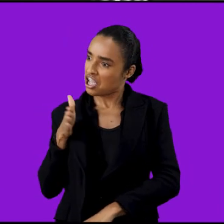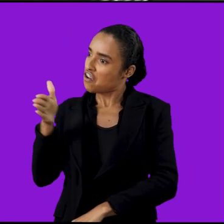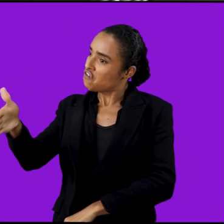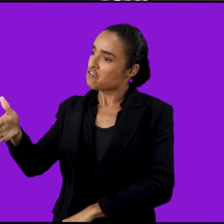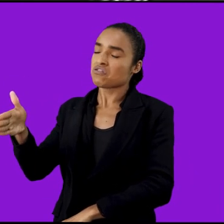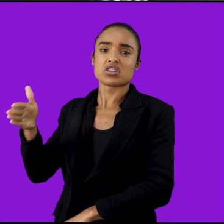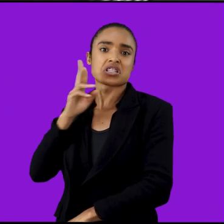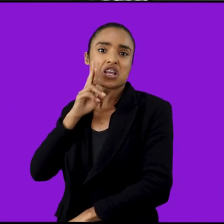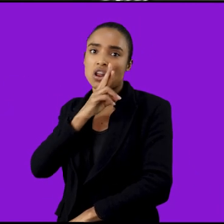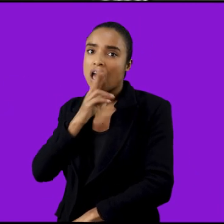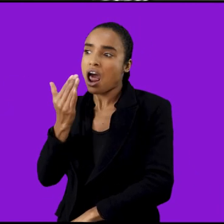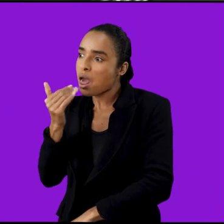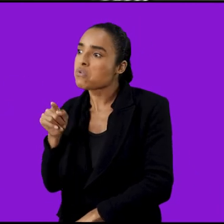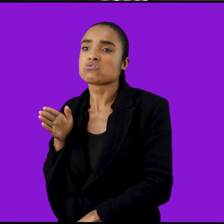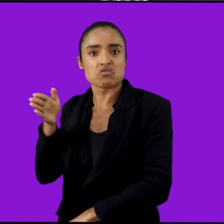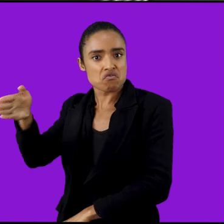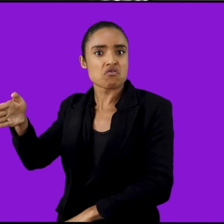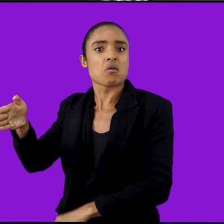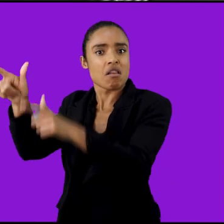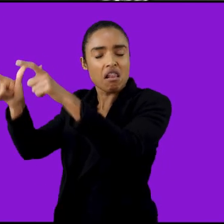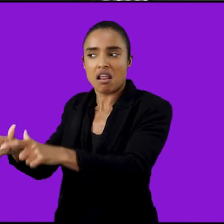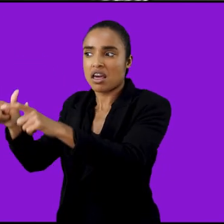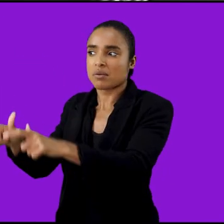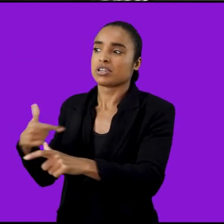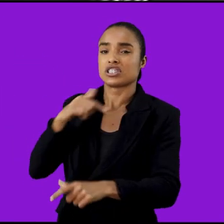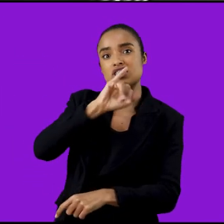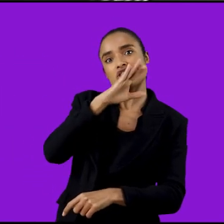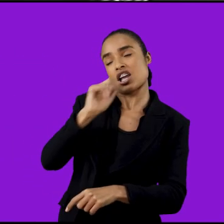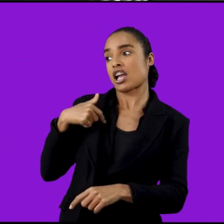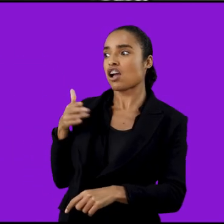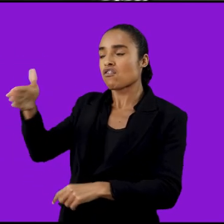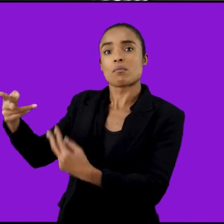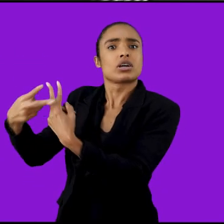cadeia com os irmão em agradecimento. Nossa, cara. Então a gente saiu do Quilombo com a jaca e fomo pra cadeia